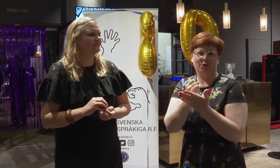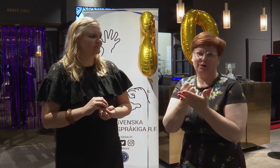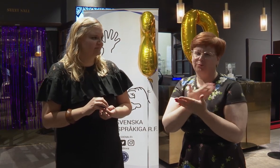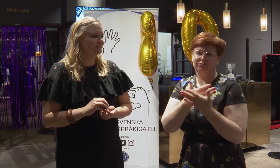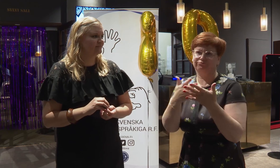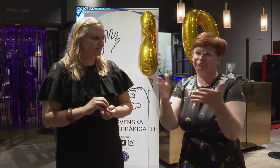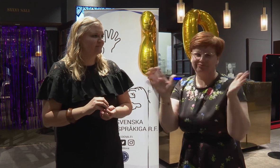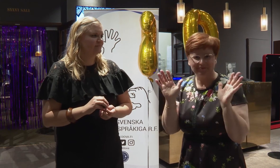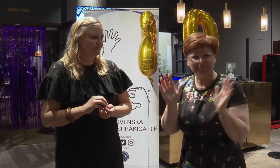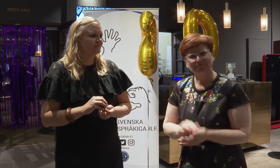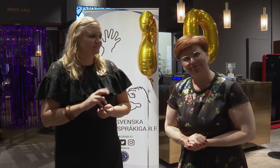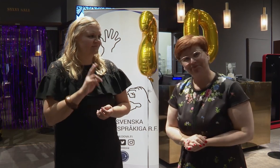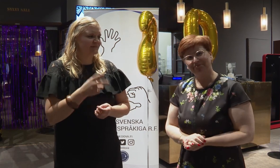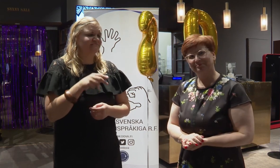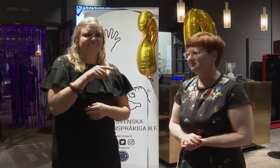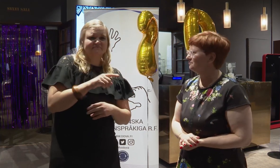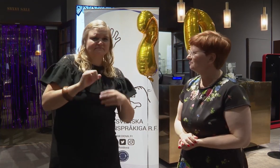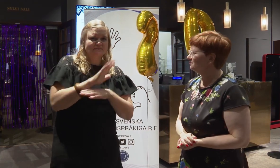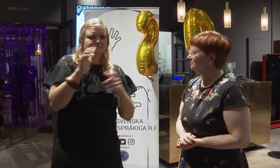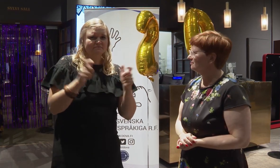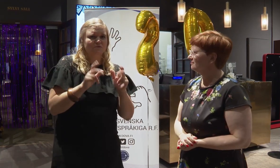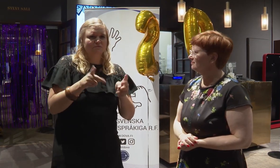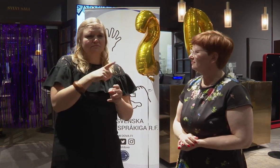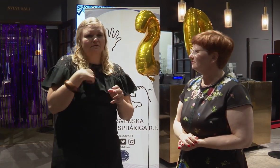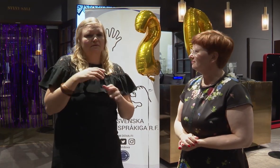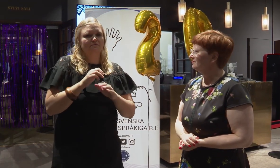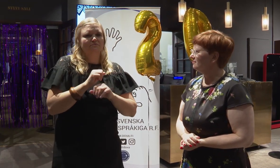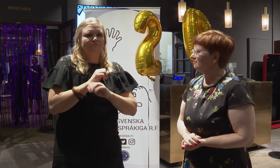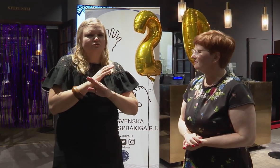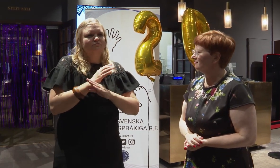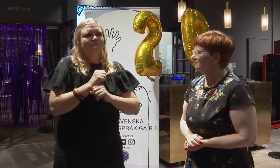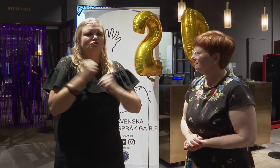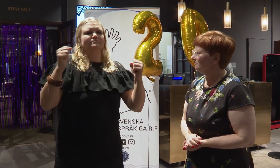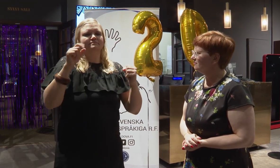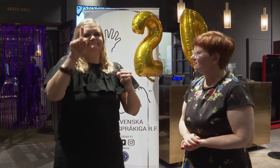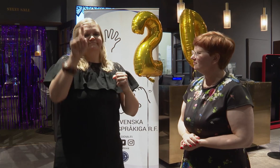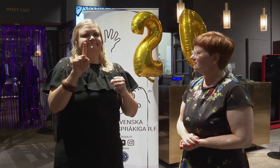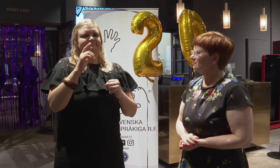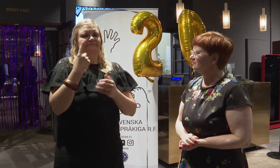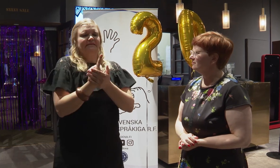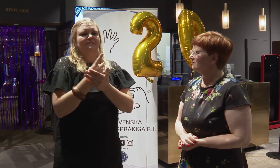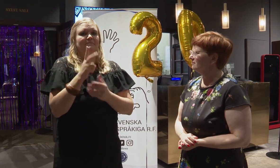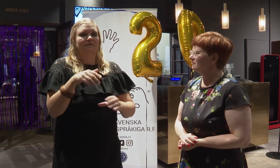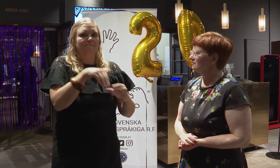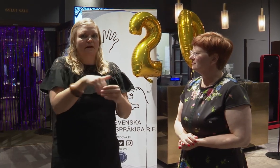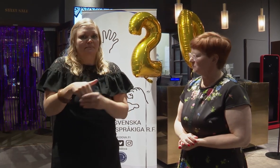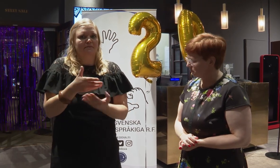Mahdollisuuksia on vaikka ja kuinka. Meille FST:ssä mikään ei ole tärkeämpää kuin jäsenemme, -